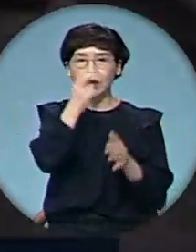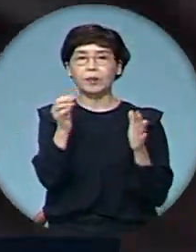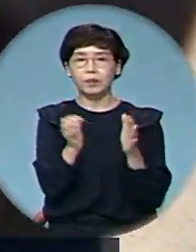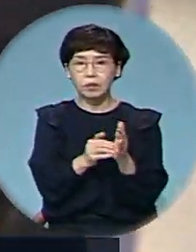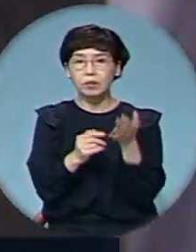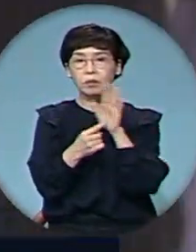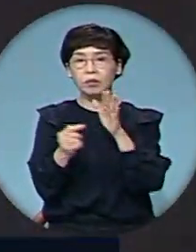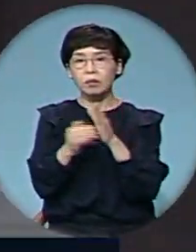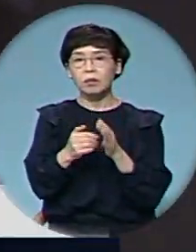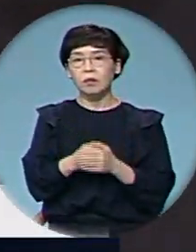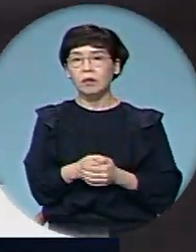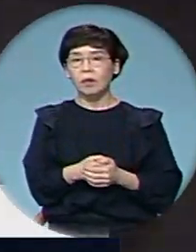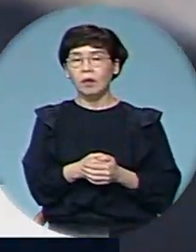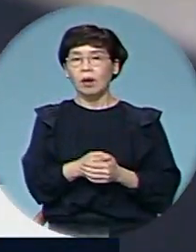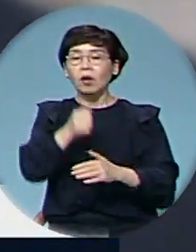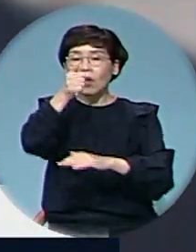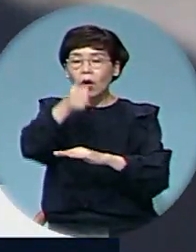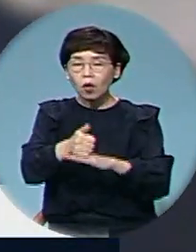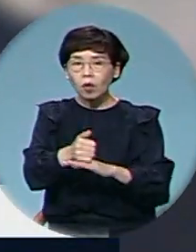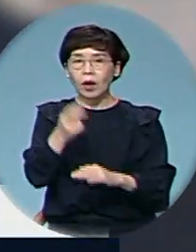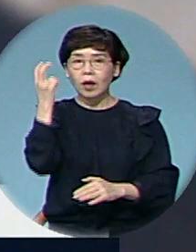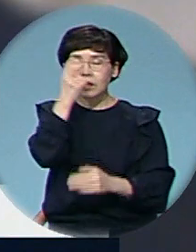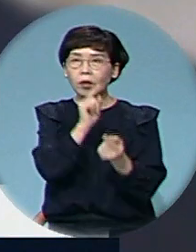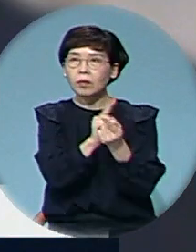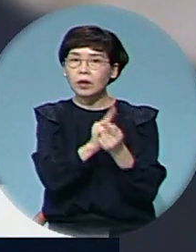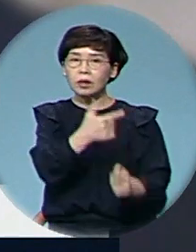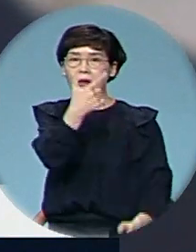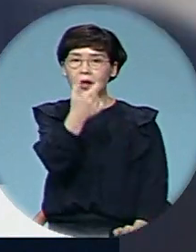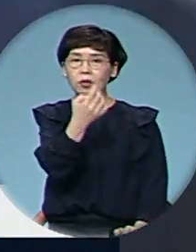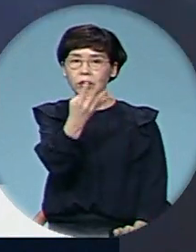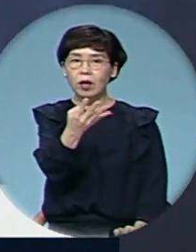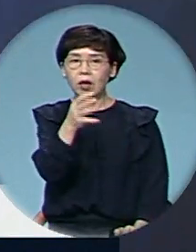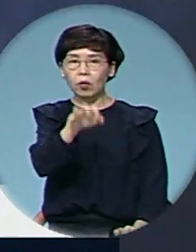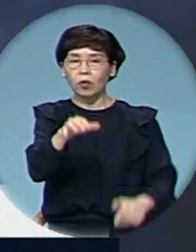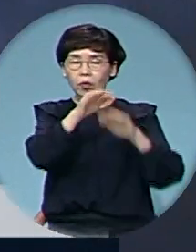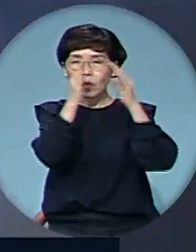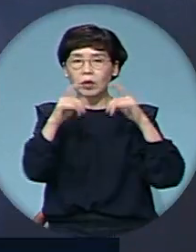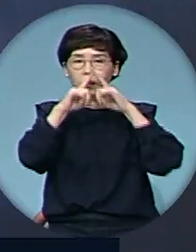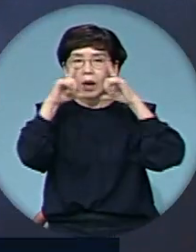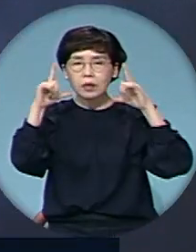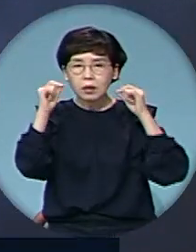그 결과 점검 대상 64개 소 모두 마스크